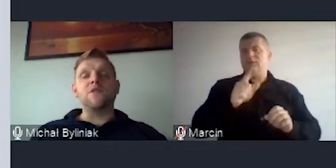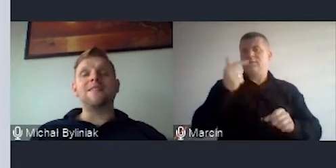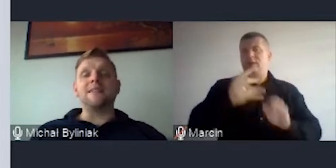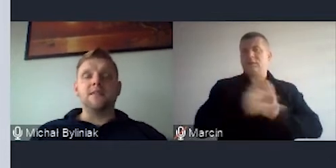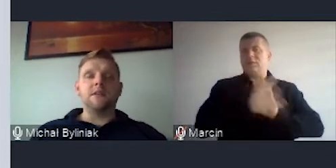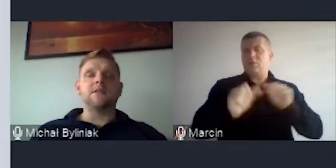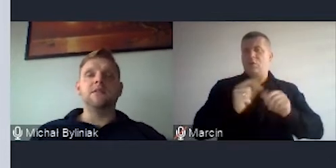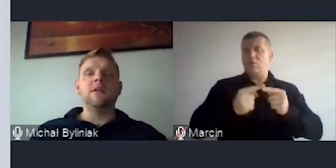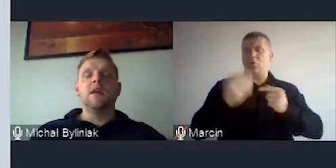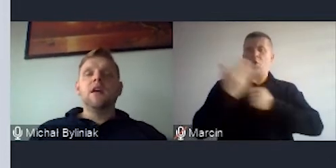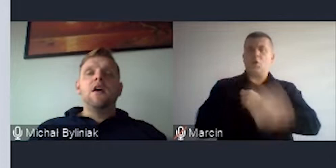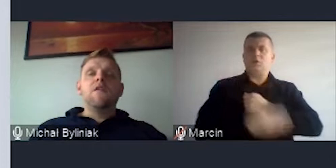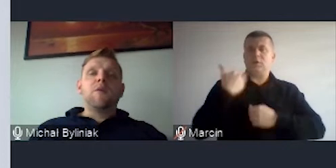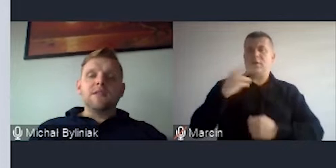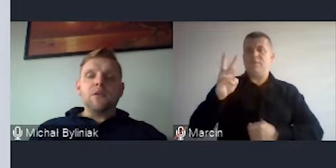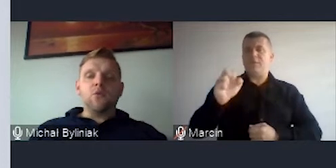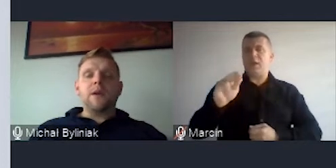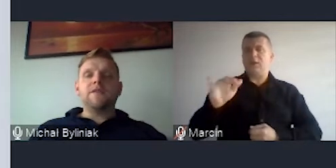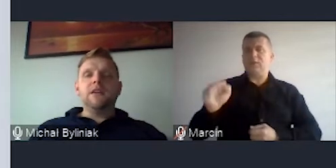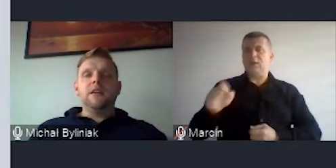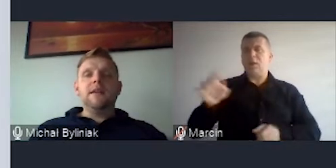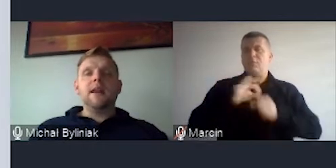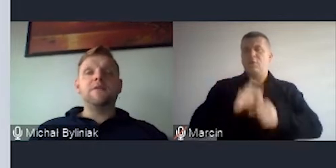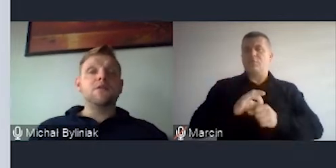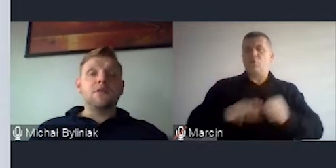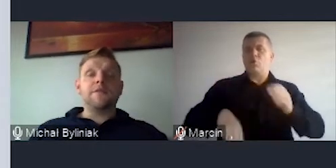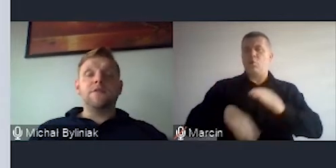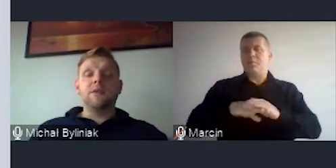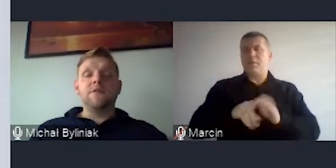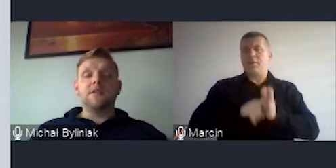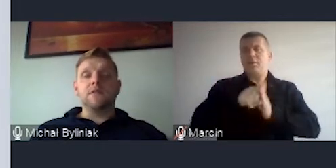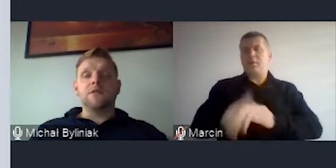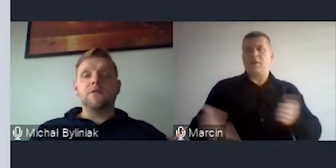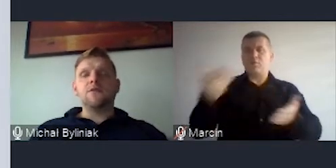czyli z ostatniej wersji, wprowadzają uprawnienie dla wnioskodawców i beneficjentów,